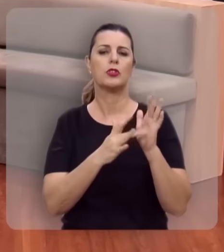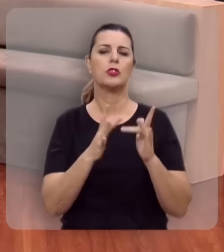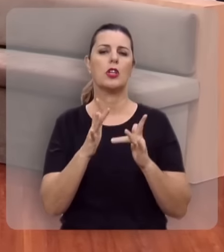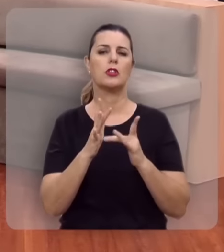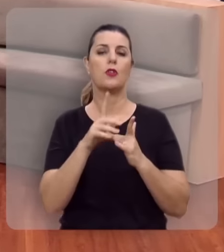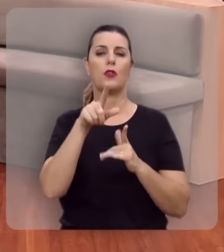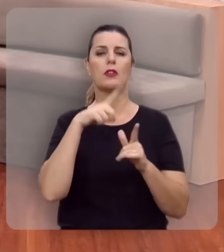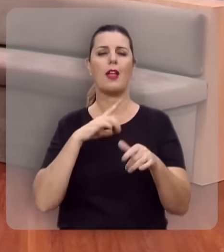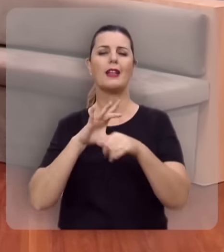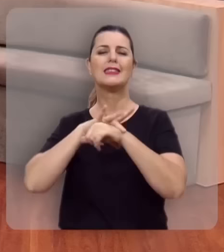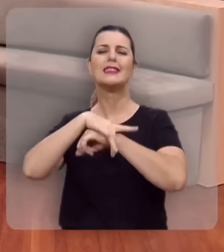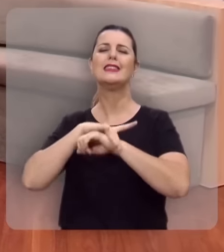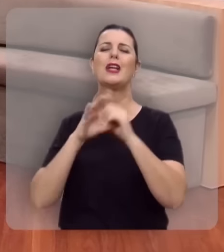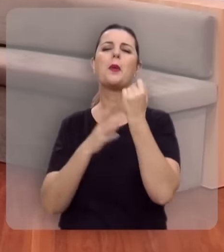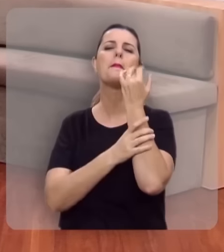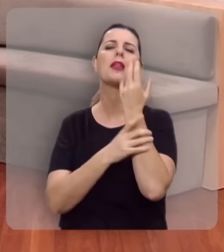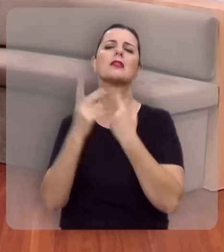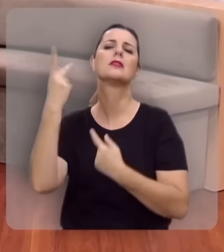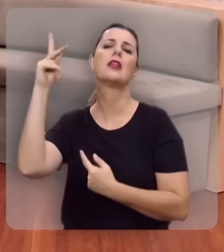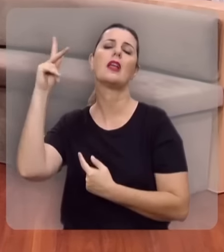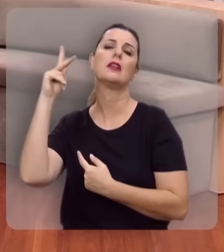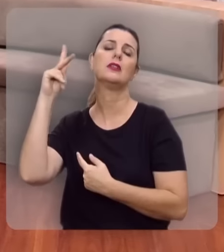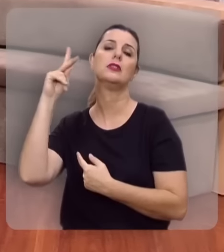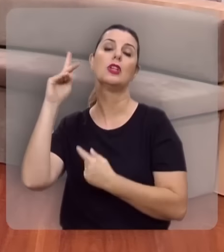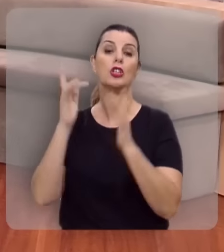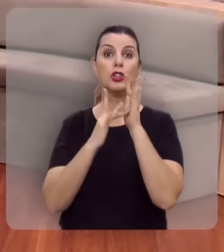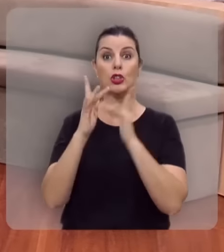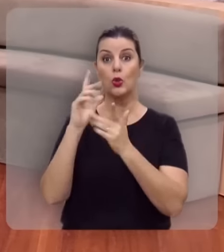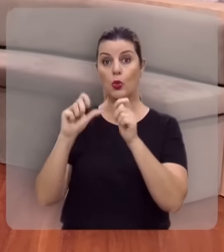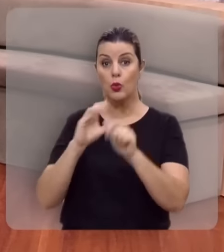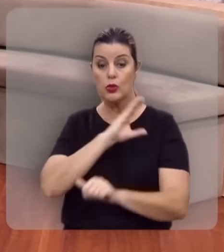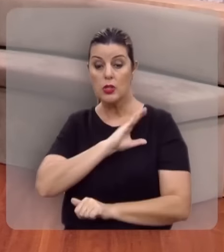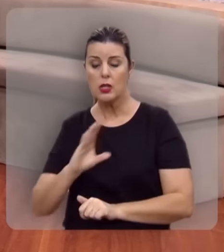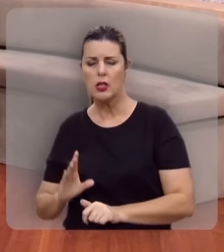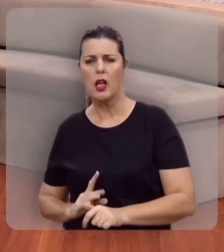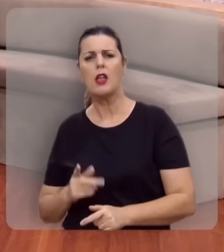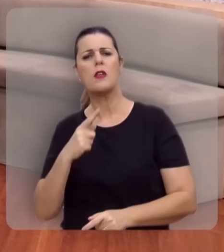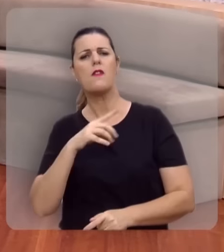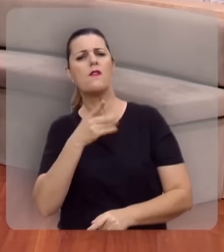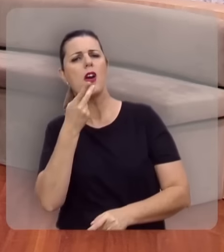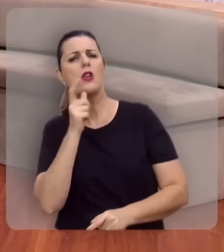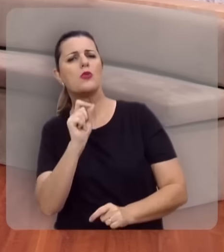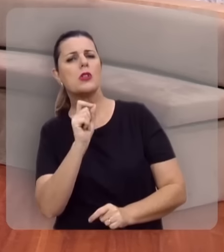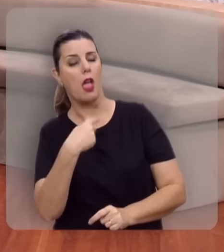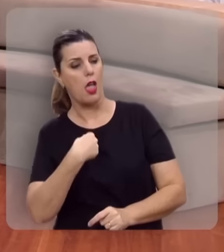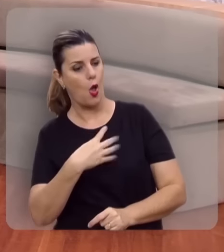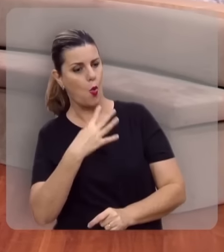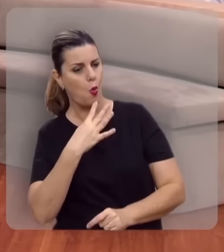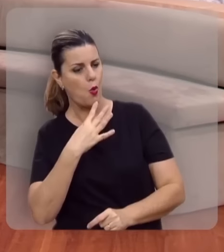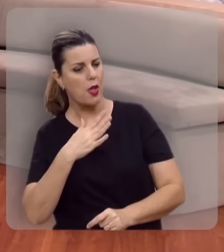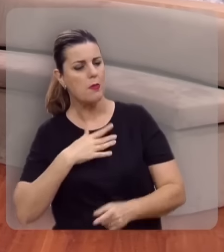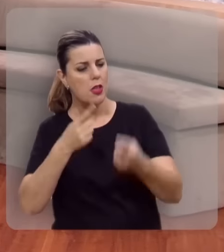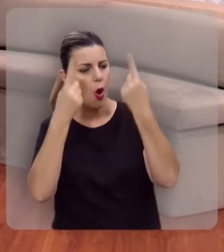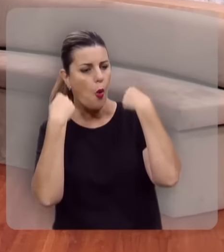você está seguro nos braços dele. Jesus Cristo diz assim: "eu conheço as minhas ovelhas, elas ouvem